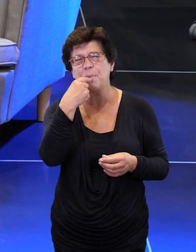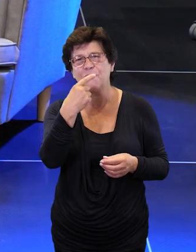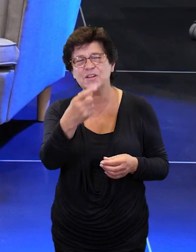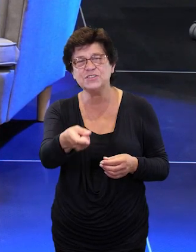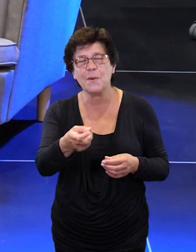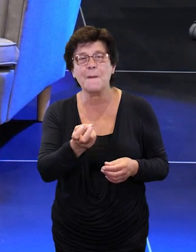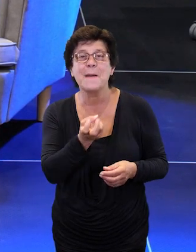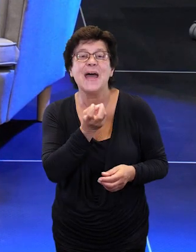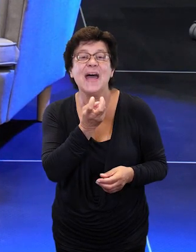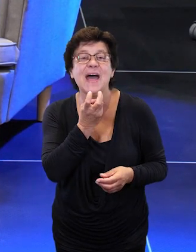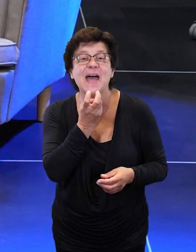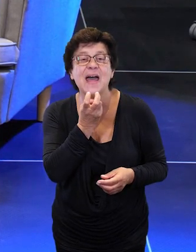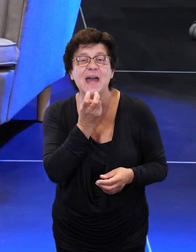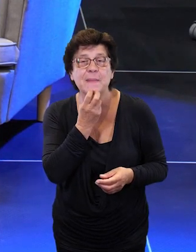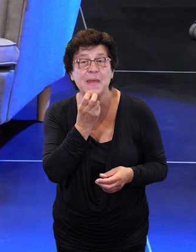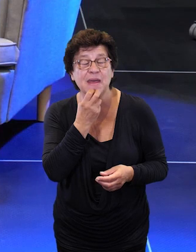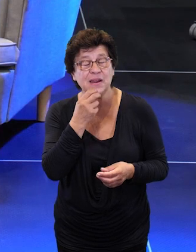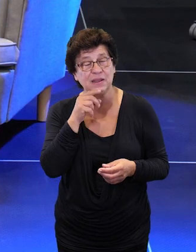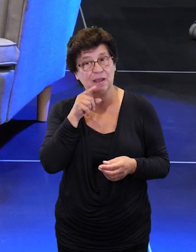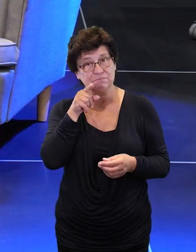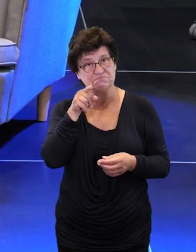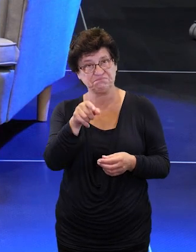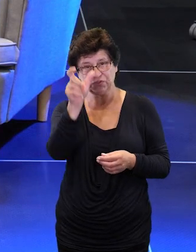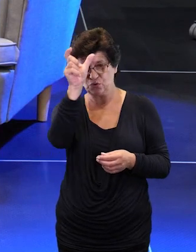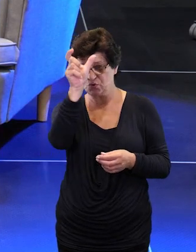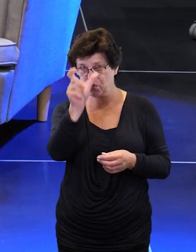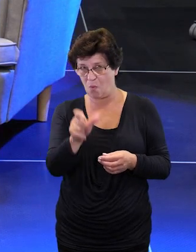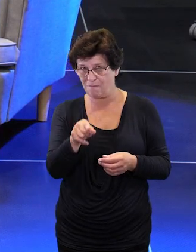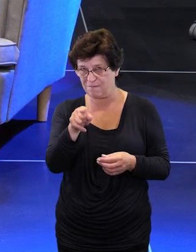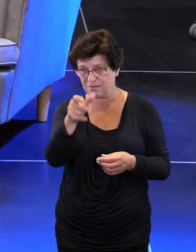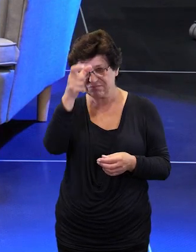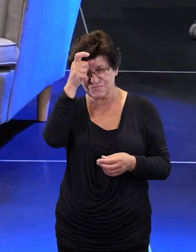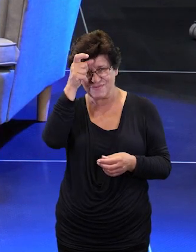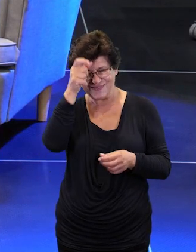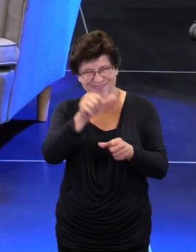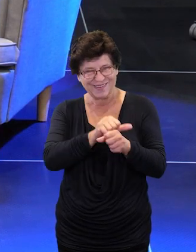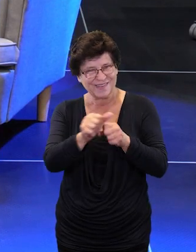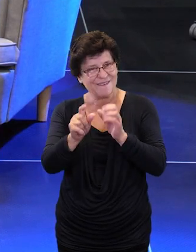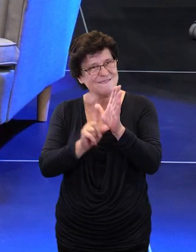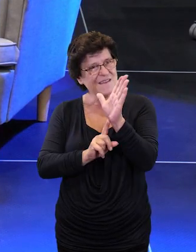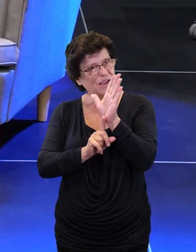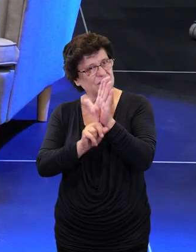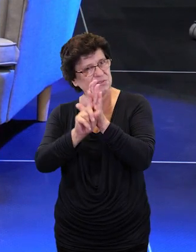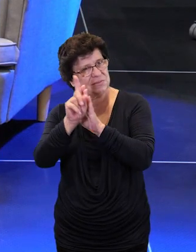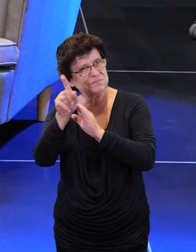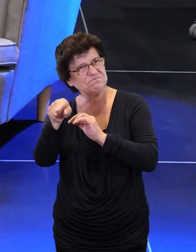Czy pan jako człowiek wykształcony zastanawiał się nad tym,